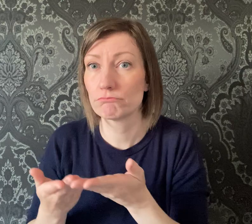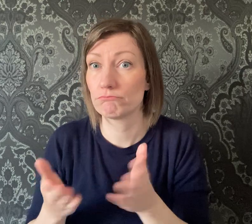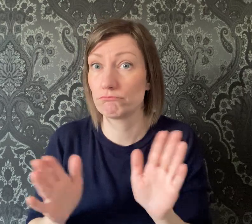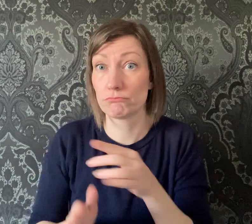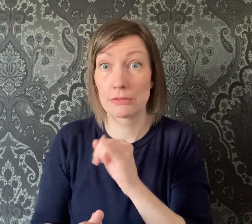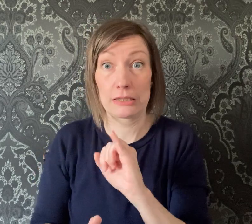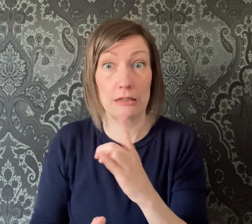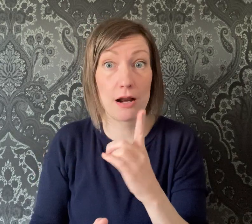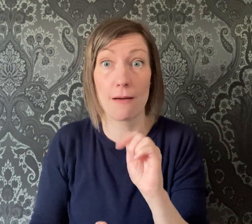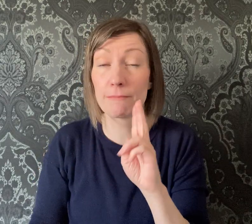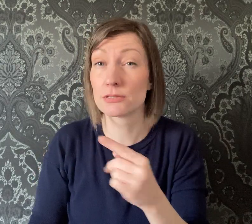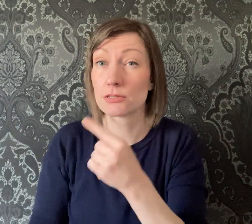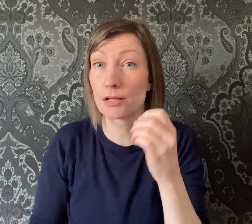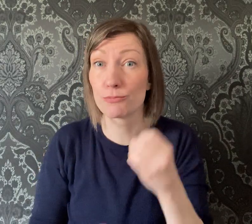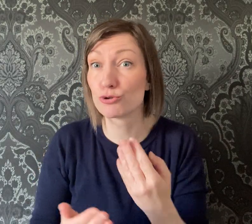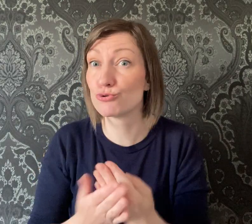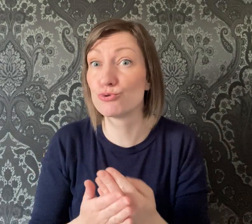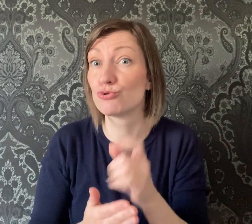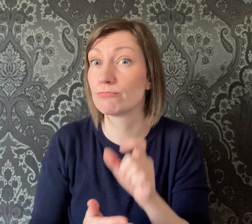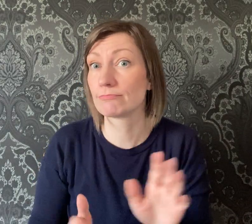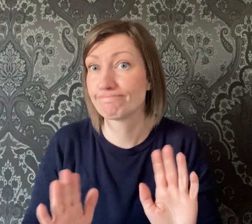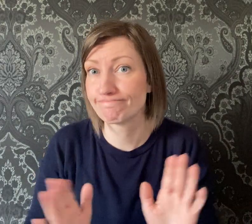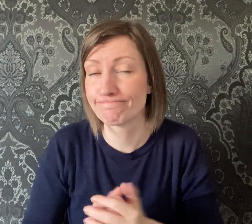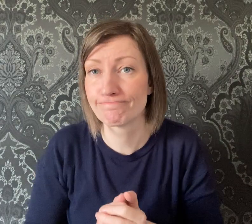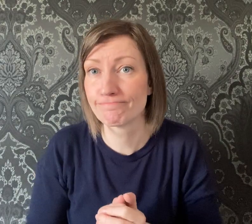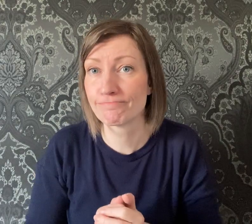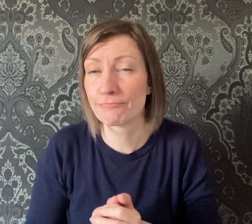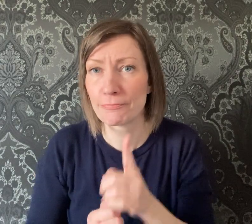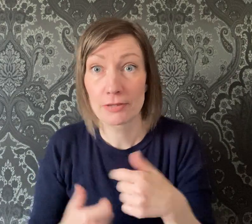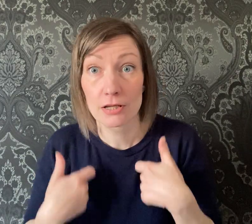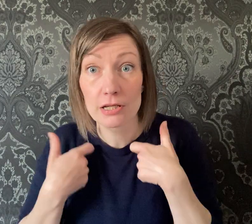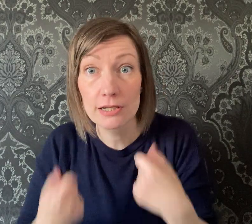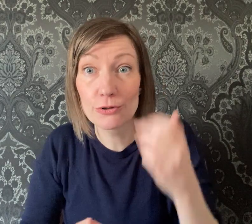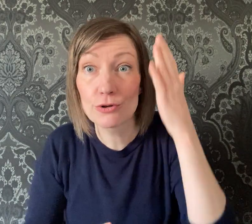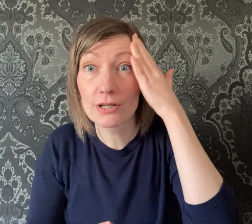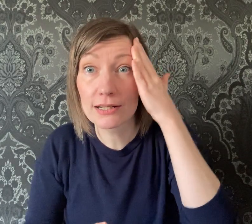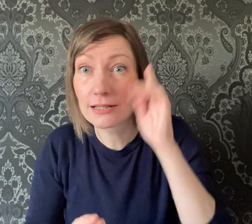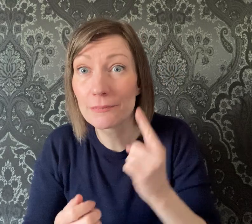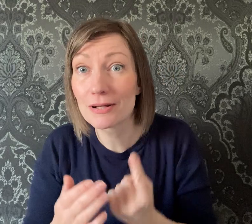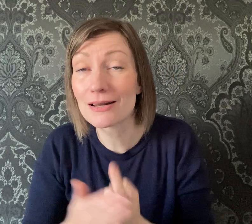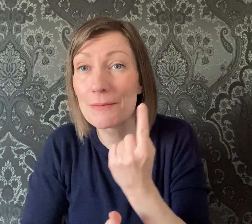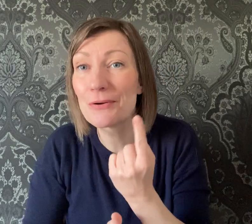minulle valkeni, että Ida ei ollut sataprosenttisen syyllinen rikokseen. Kiinnostaako sinua tietää, mitä tapahtui?